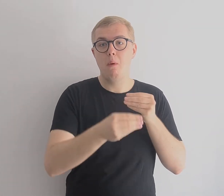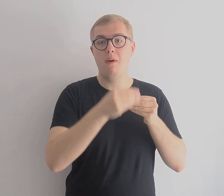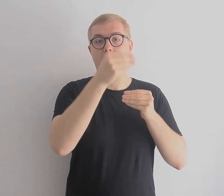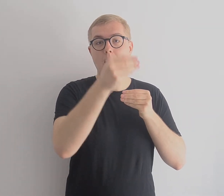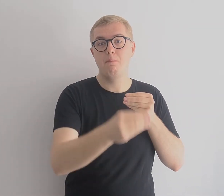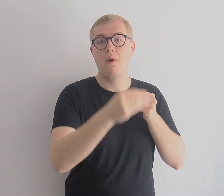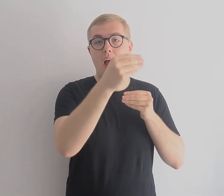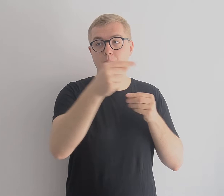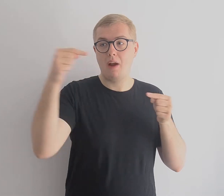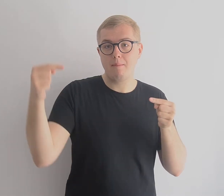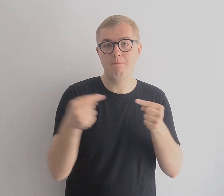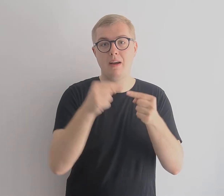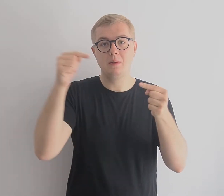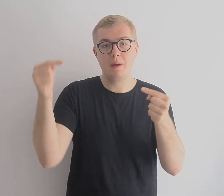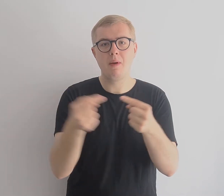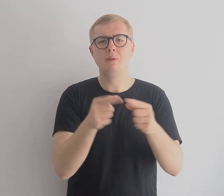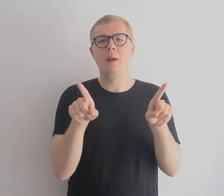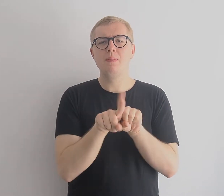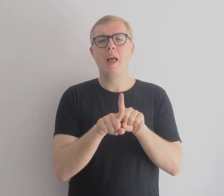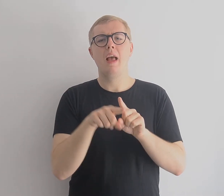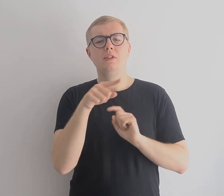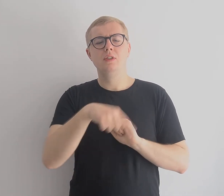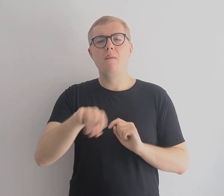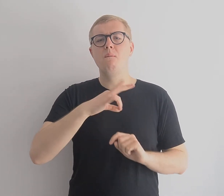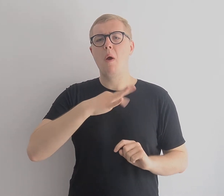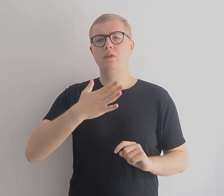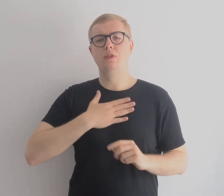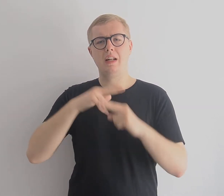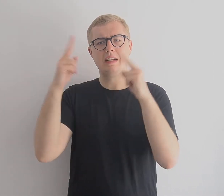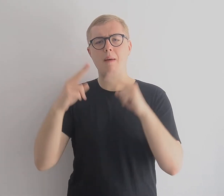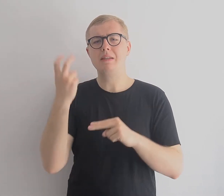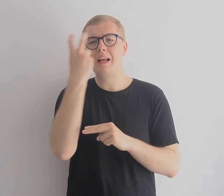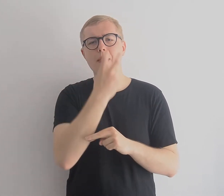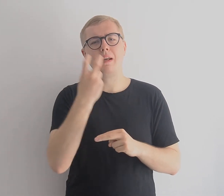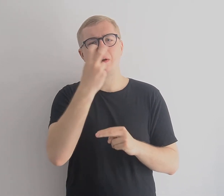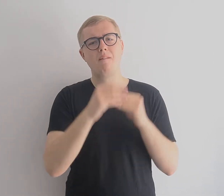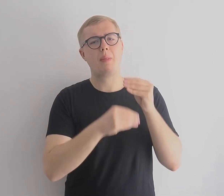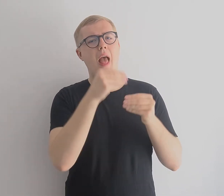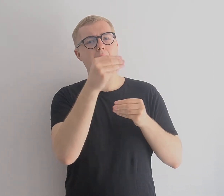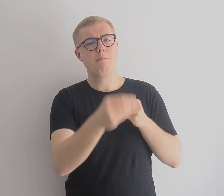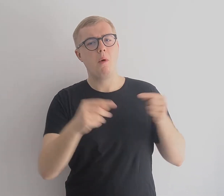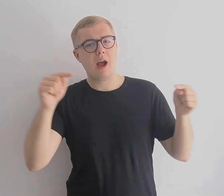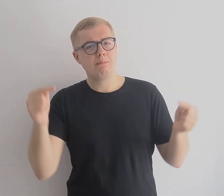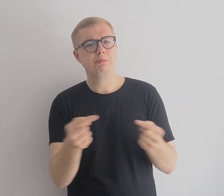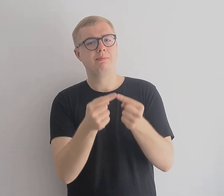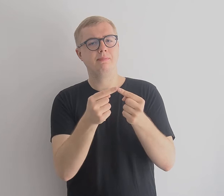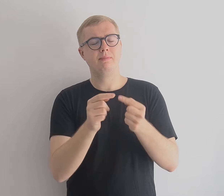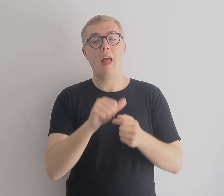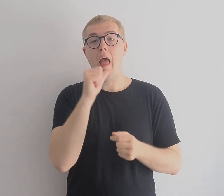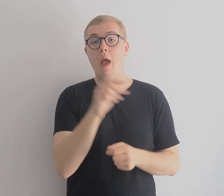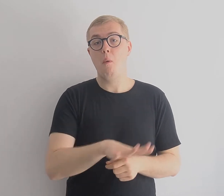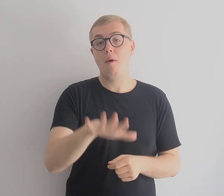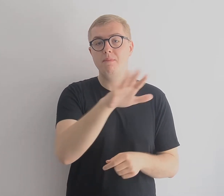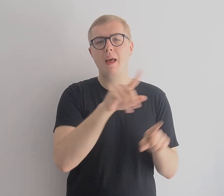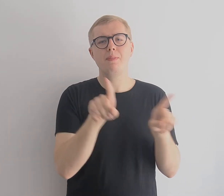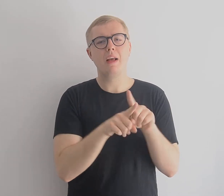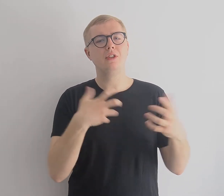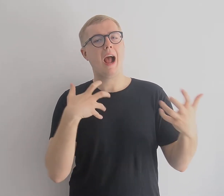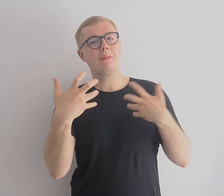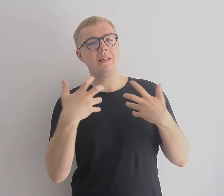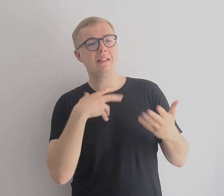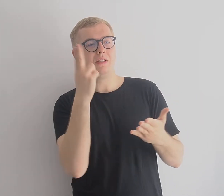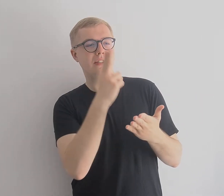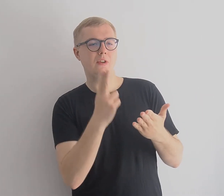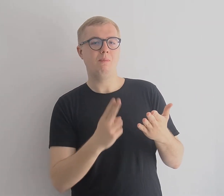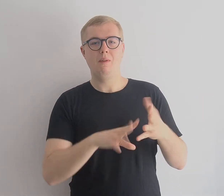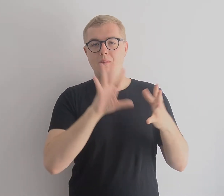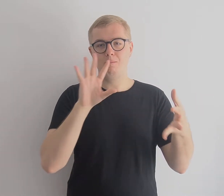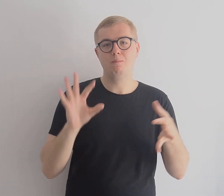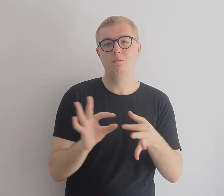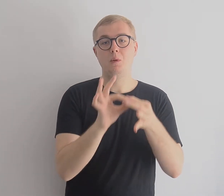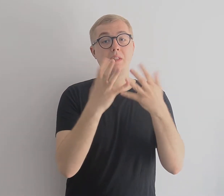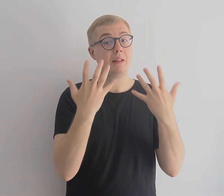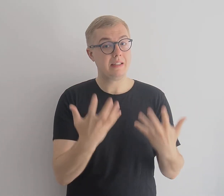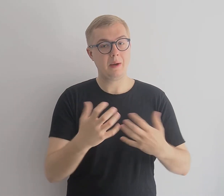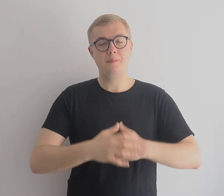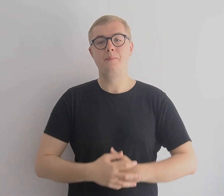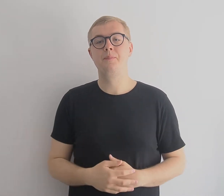i są świadectwem zainteresowania właścicieli, panującymi w Europie, trendami artystycznymi.